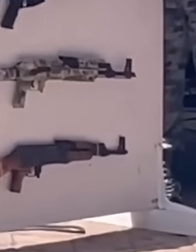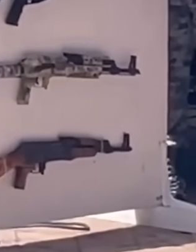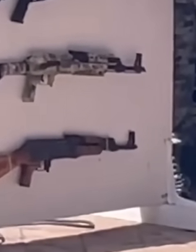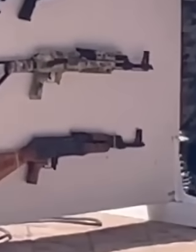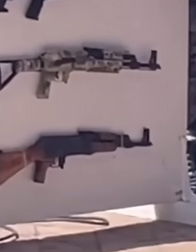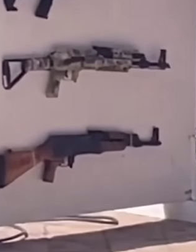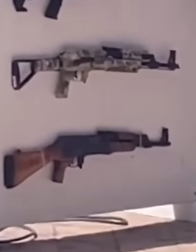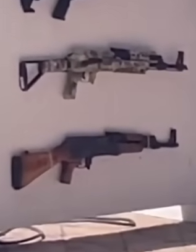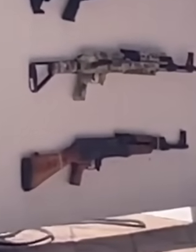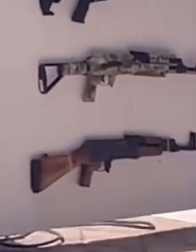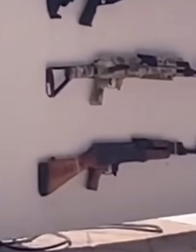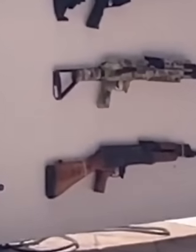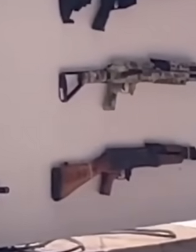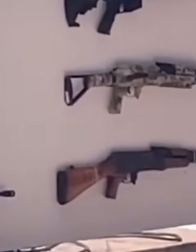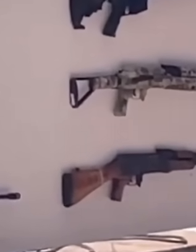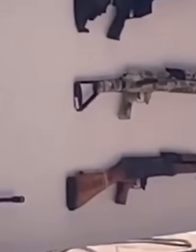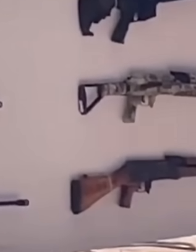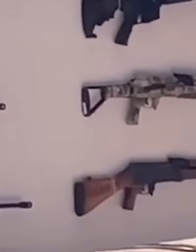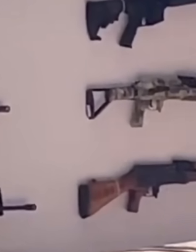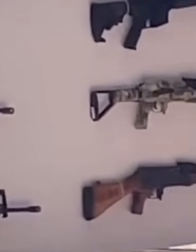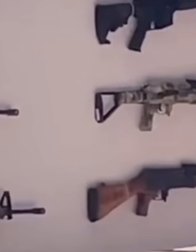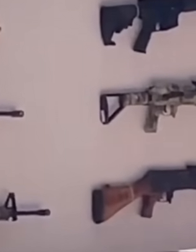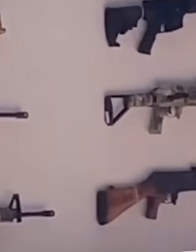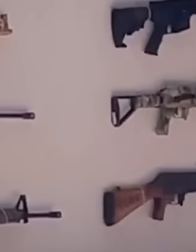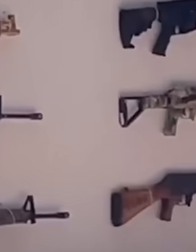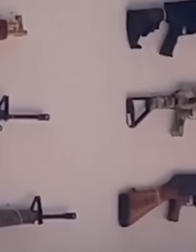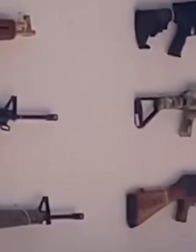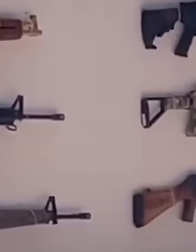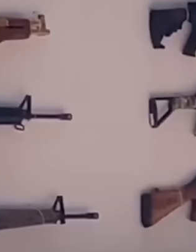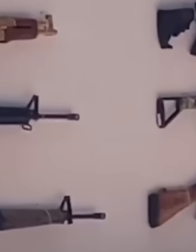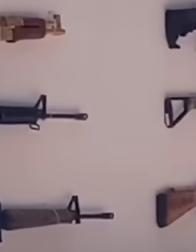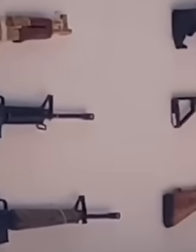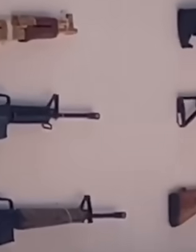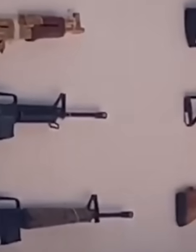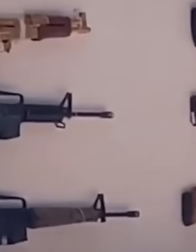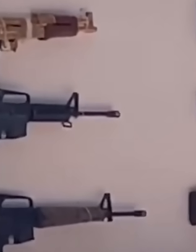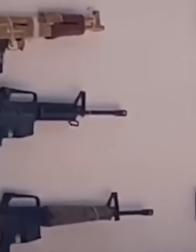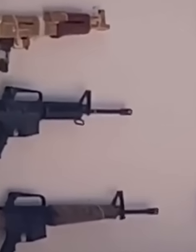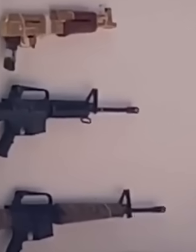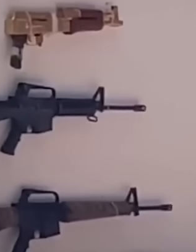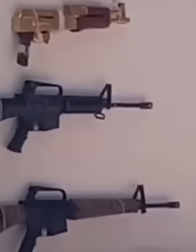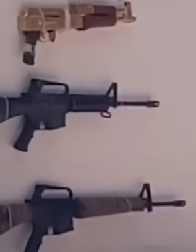y en ese mismo instante los militares destruyen el arma con sierras eléctricas. Escuchemos el mensaje